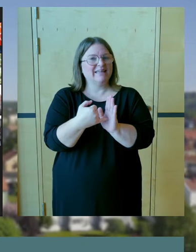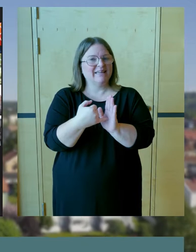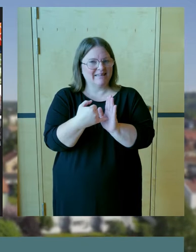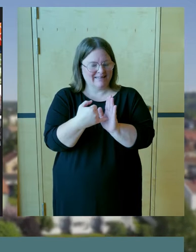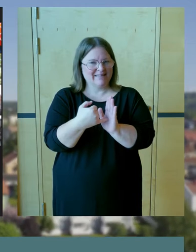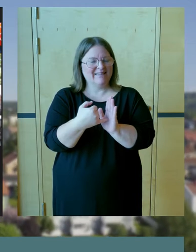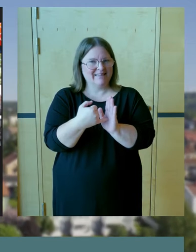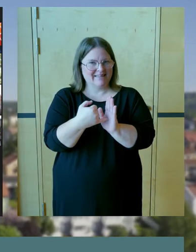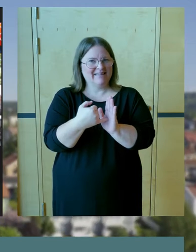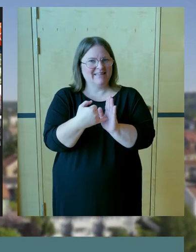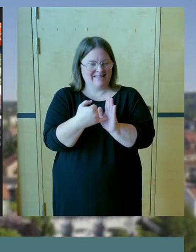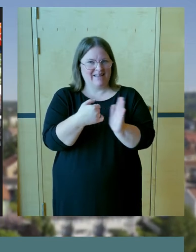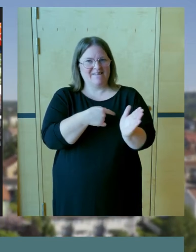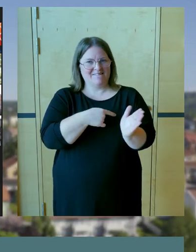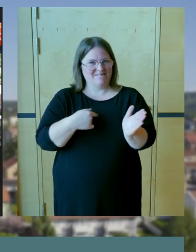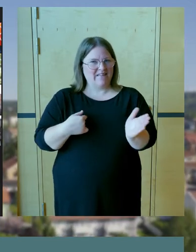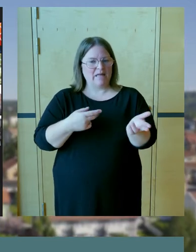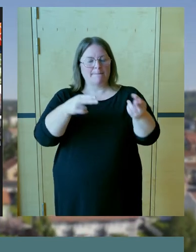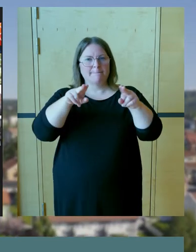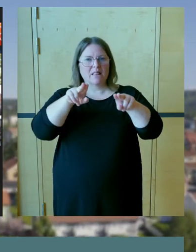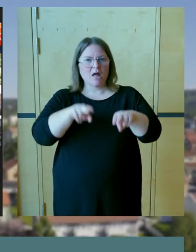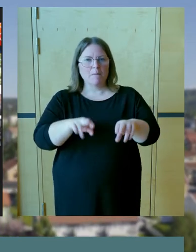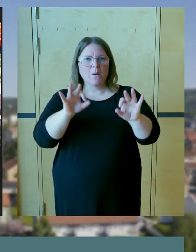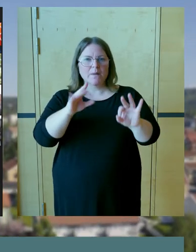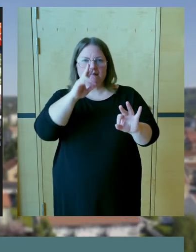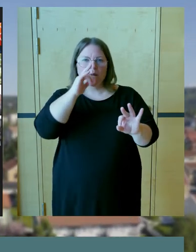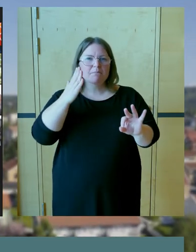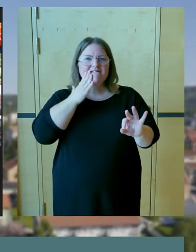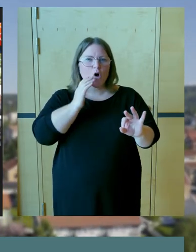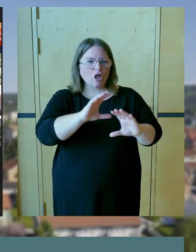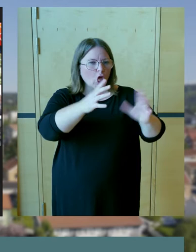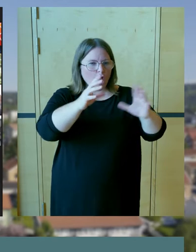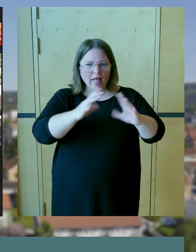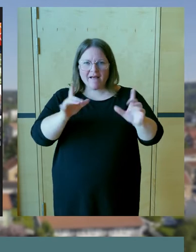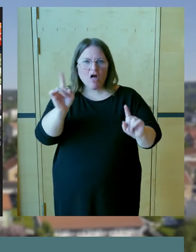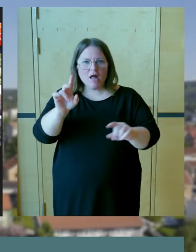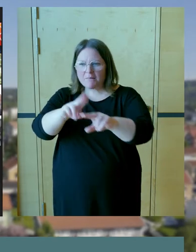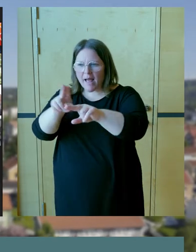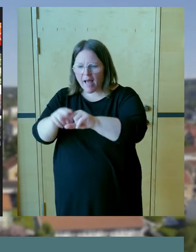Bedömda kostnadsökningar till Socialnämnden helt traktorer